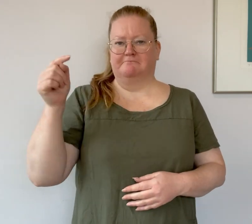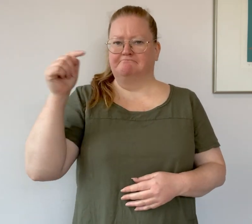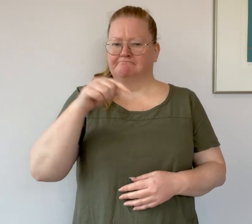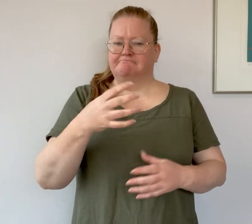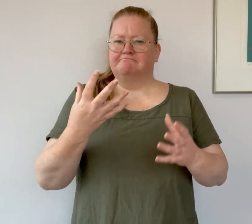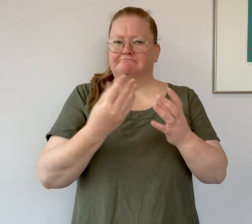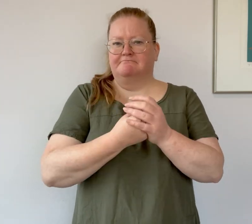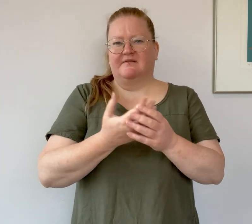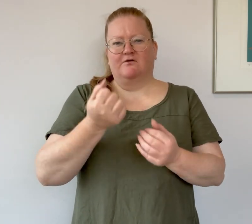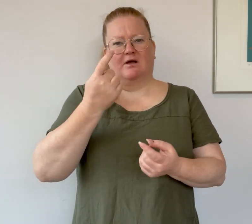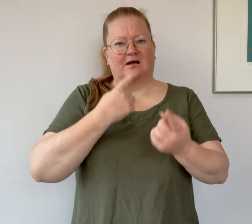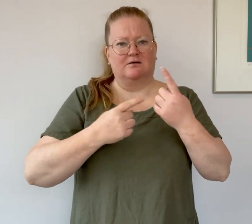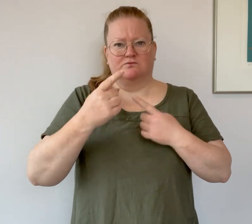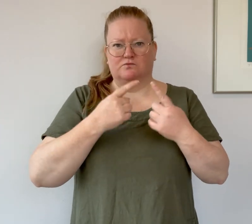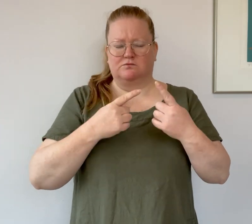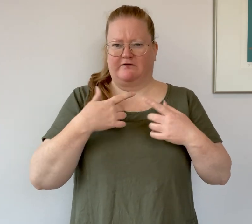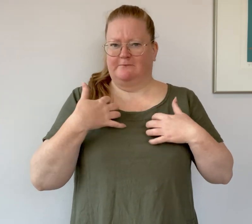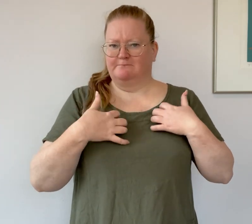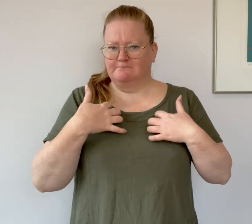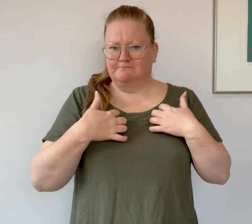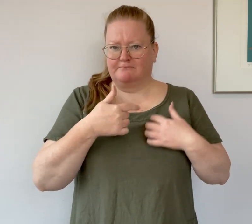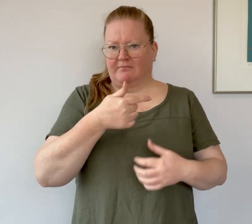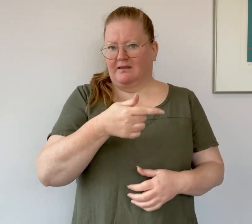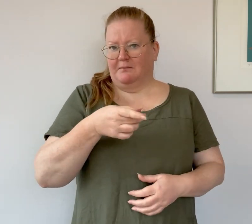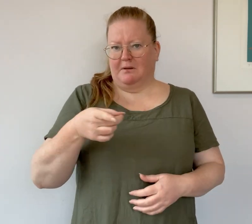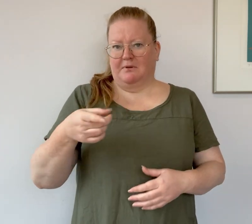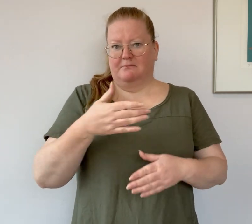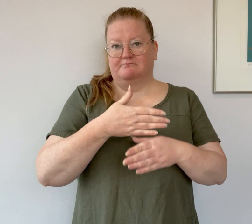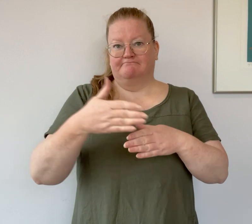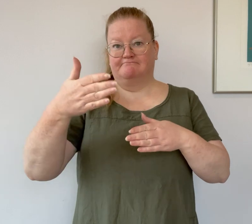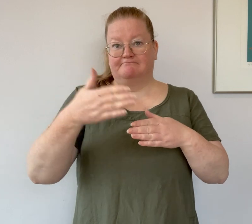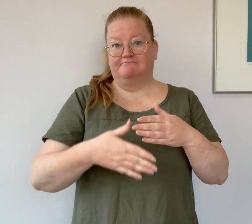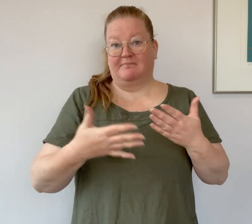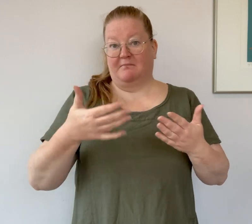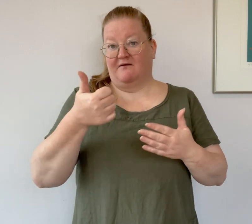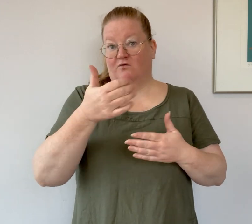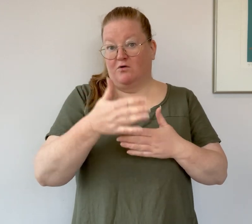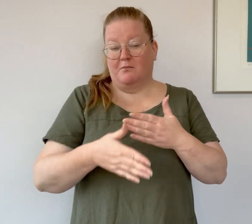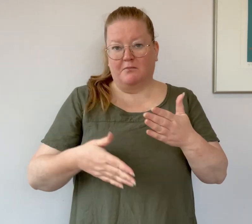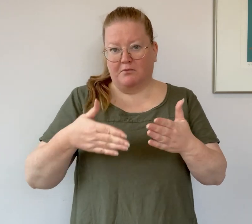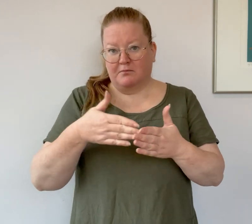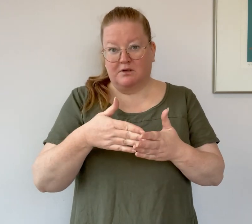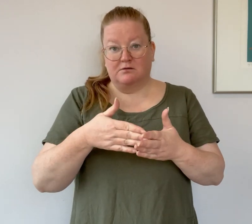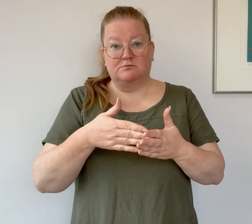tulee keskustelemaan kanssamme huolestuttavasta uutisesta: - TPP (tekstipuhelupalvelu) päättyy tämän vuoden loppuun mennessä.